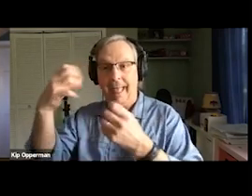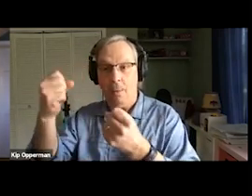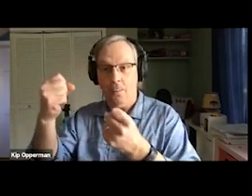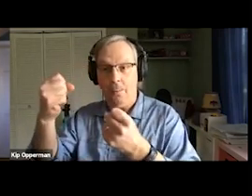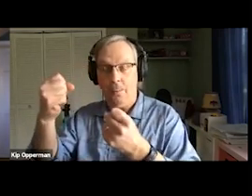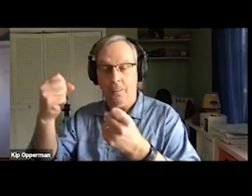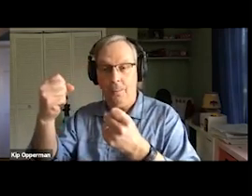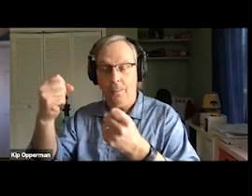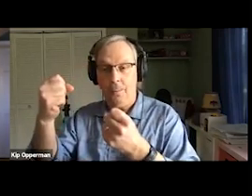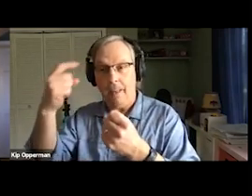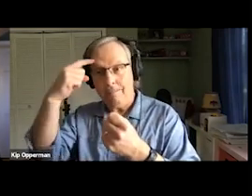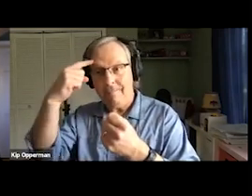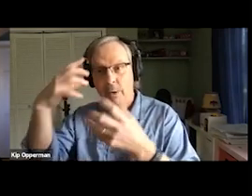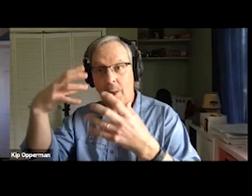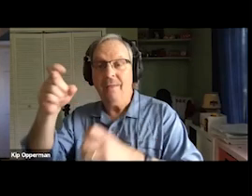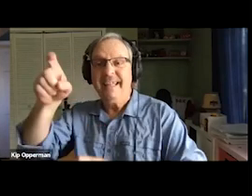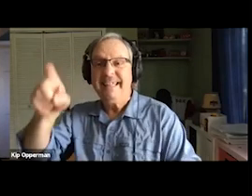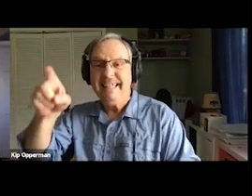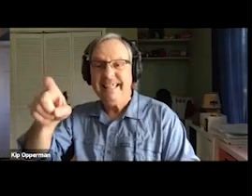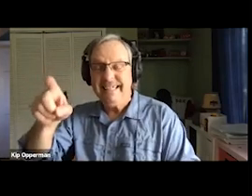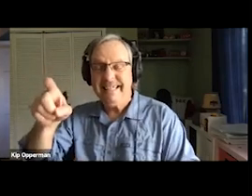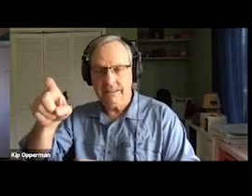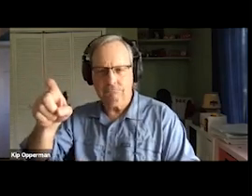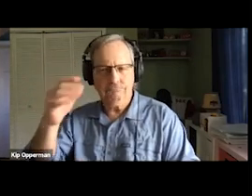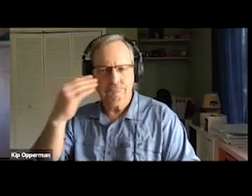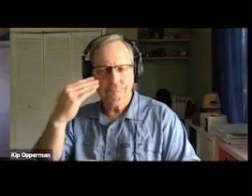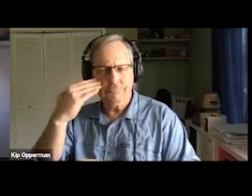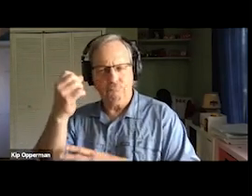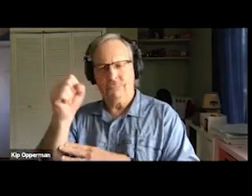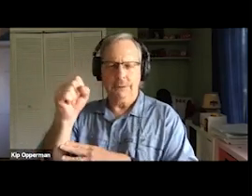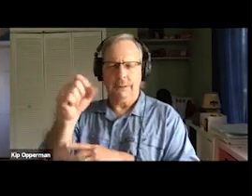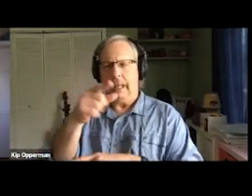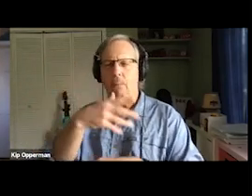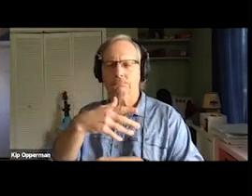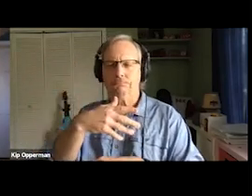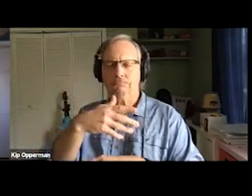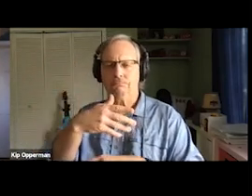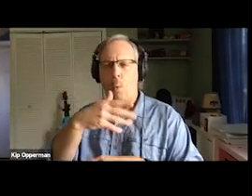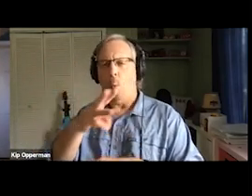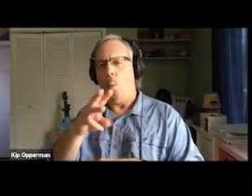las necesidades de salud mental y una conciencia de la resiliencia y el bienestar. Entonces, la gente está haciendo cambios,